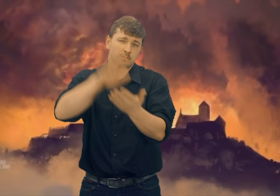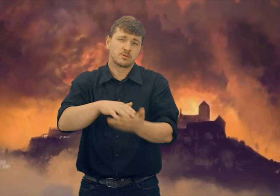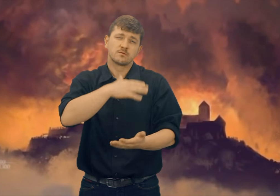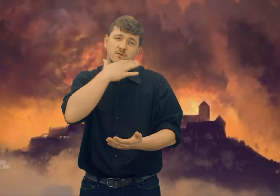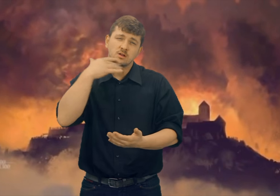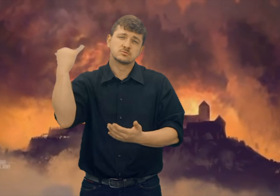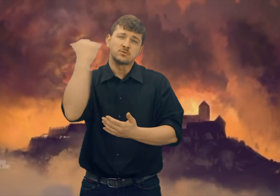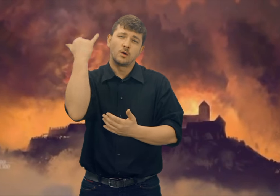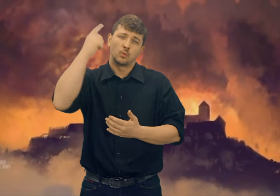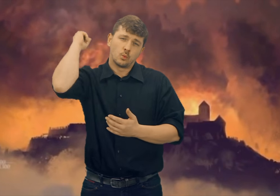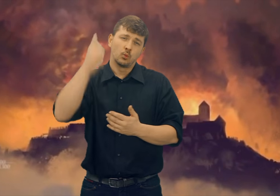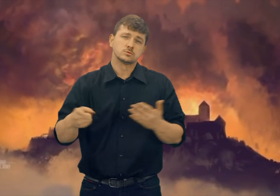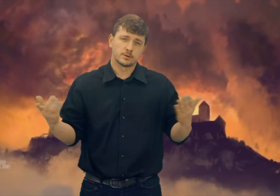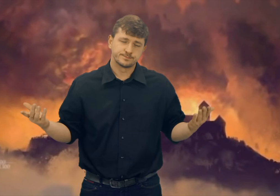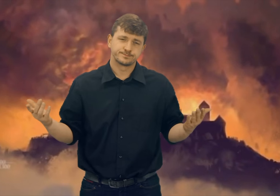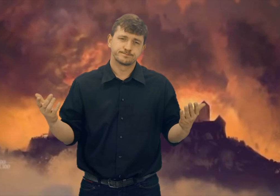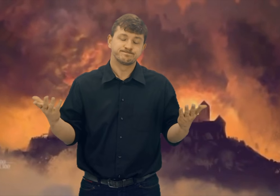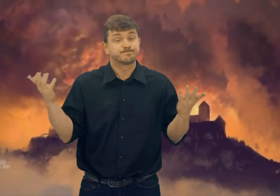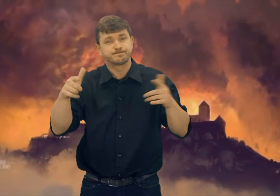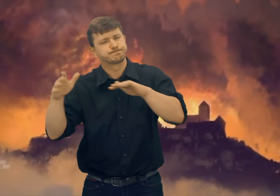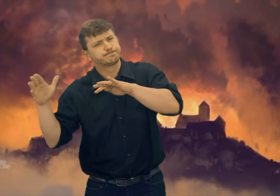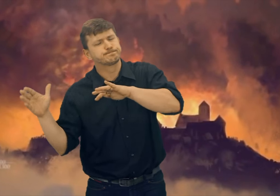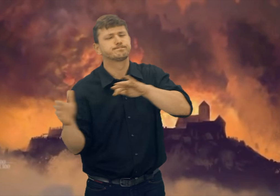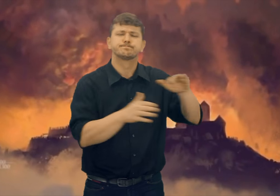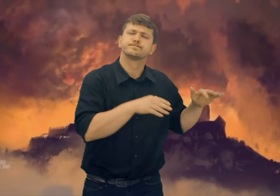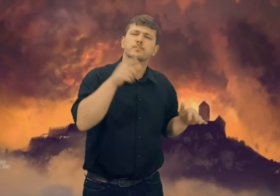Leider blieb das so viele Jahrhunderte. Doch vorerst genug davon!